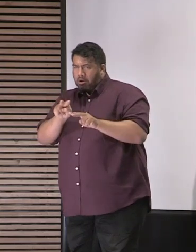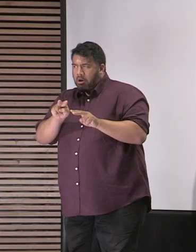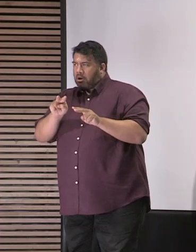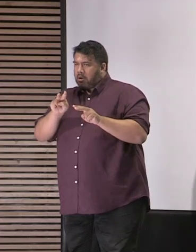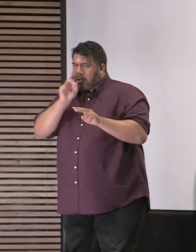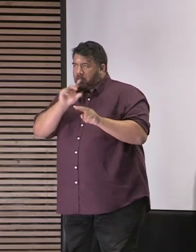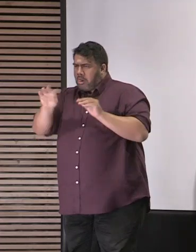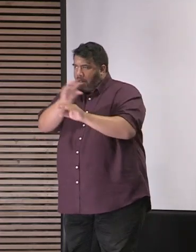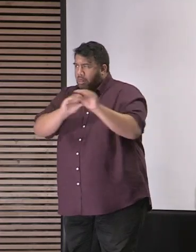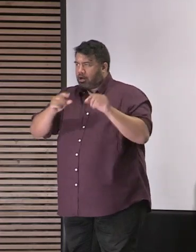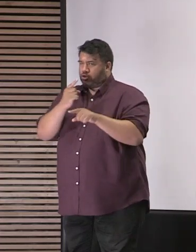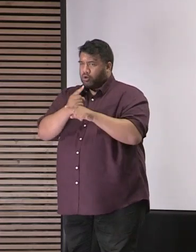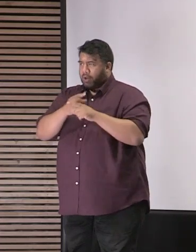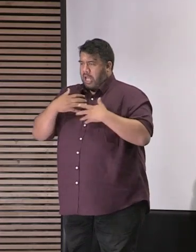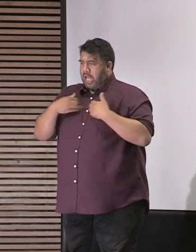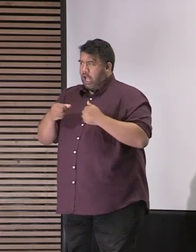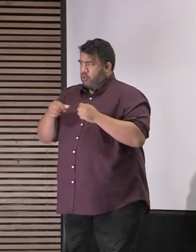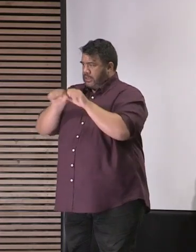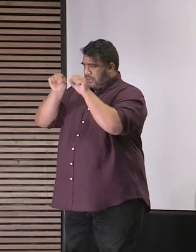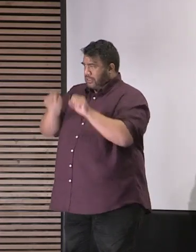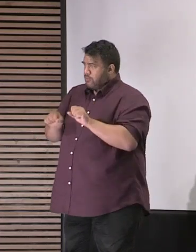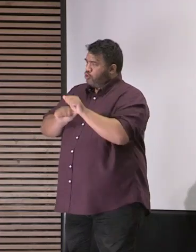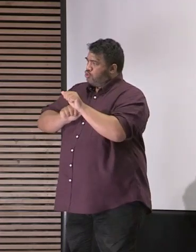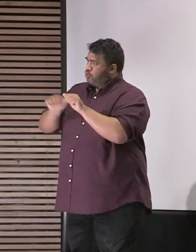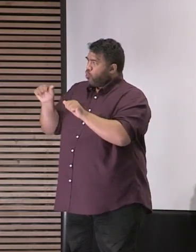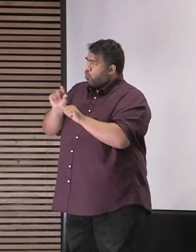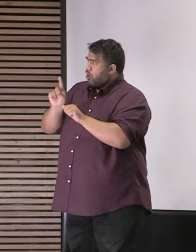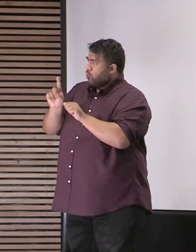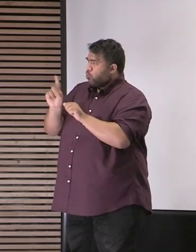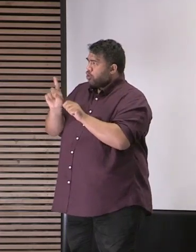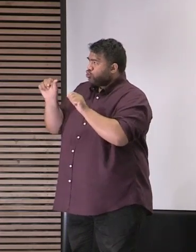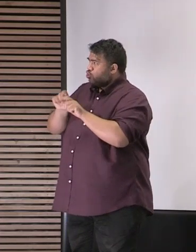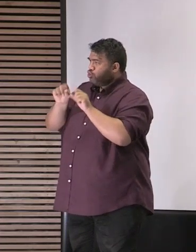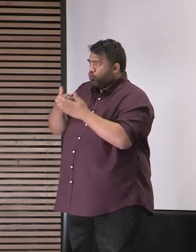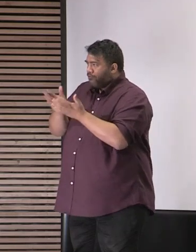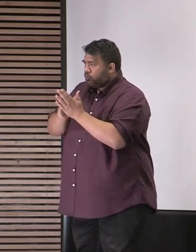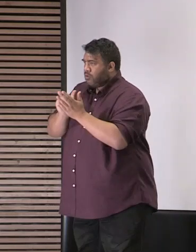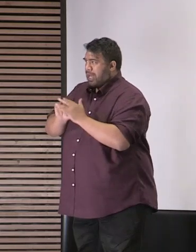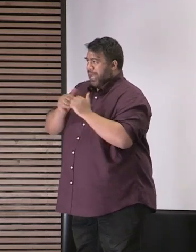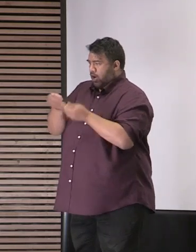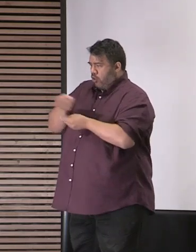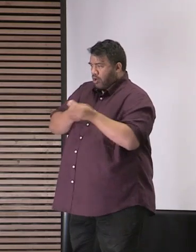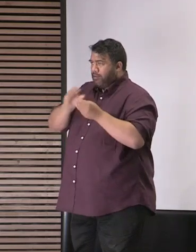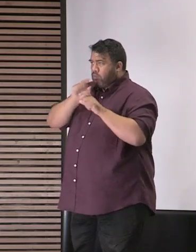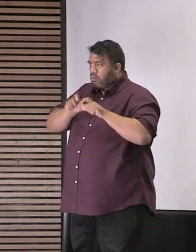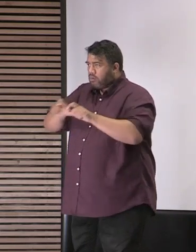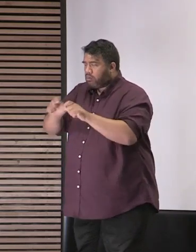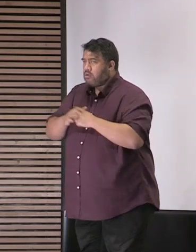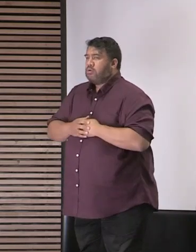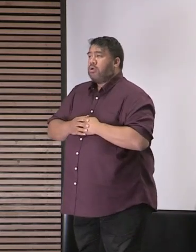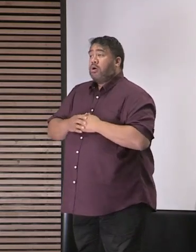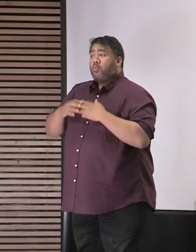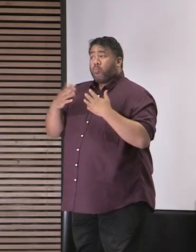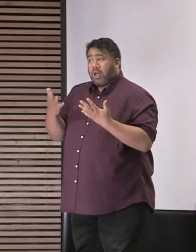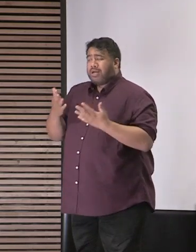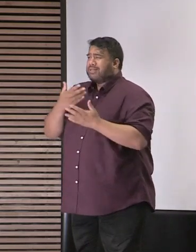tribunal mañana. Antes de